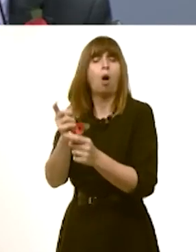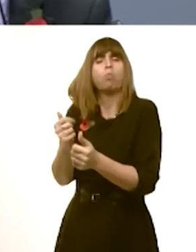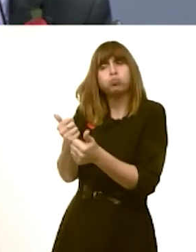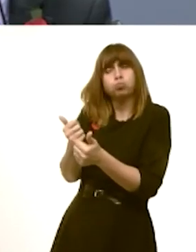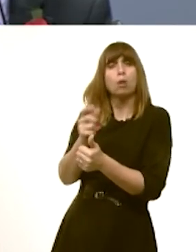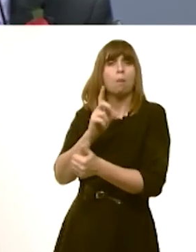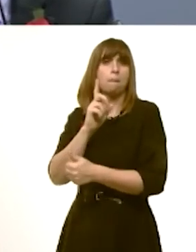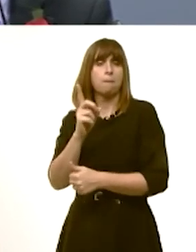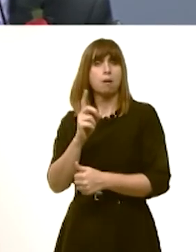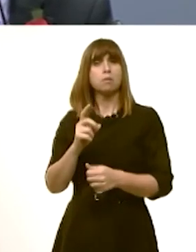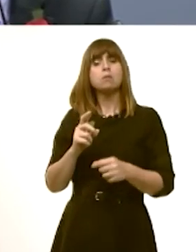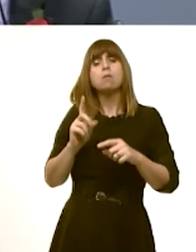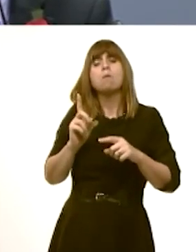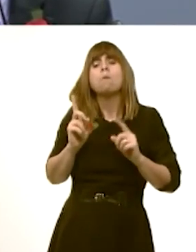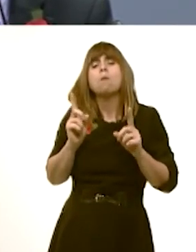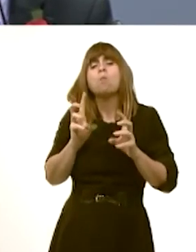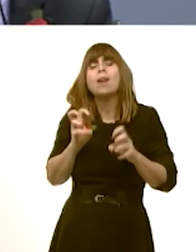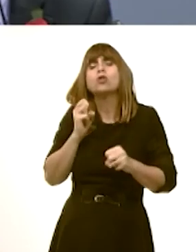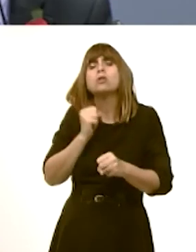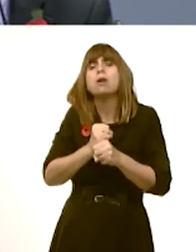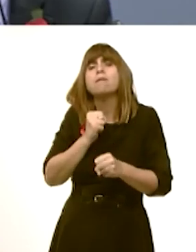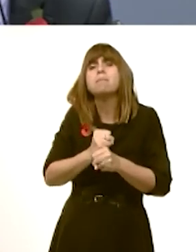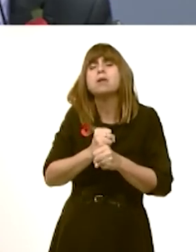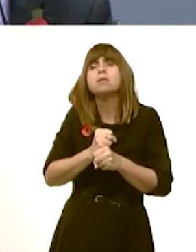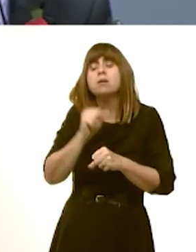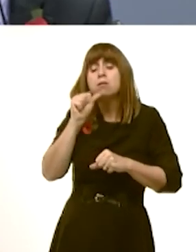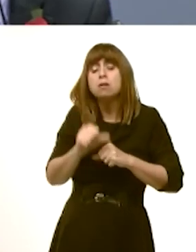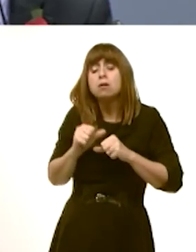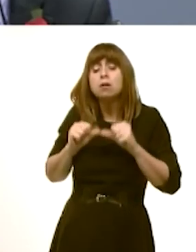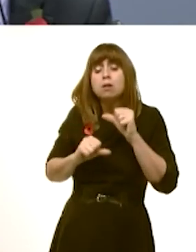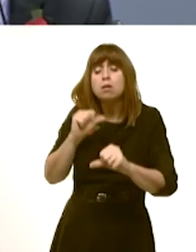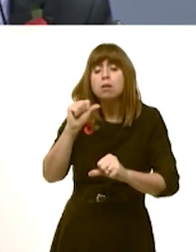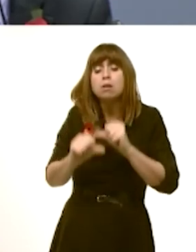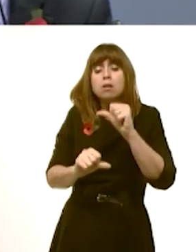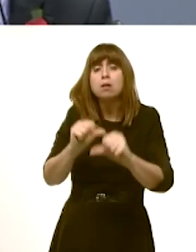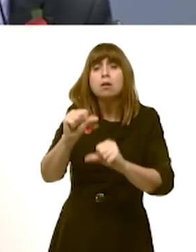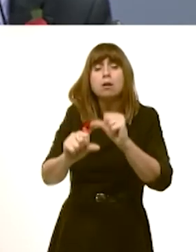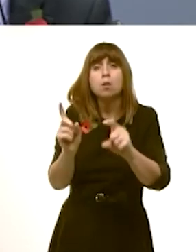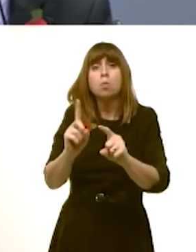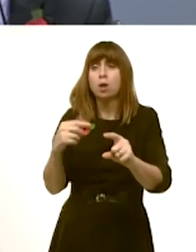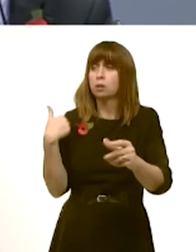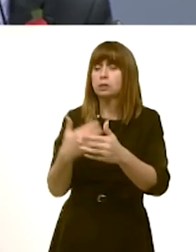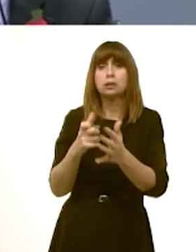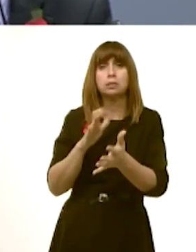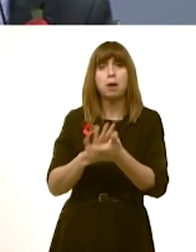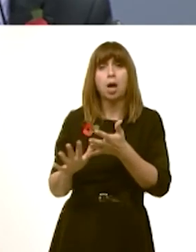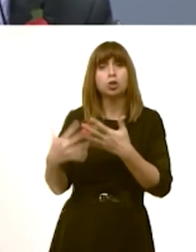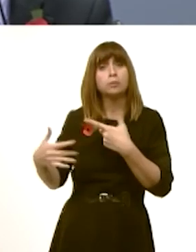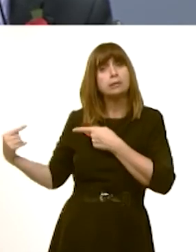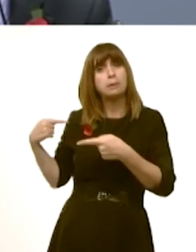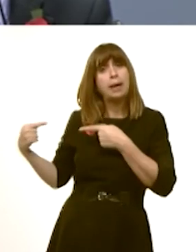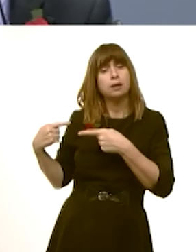y mae Llywodraeth Cymru wediíu cymryd ers y ddadl ym mis Mawrth eleni i gryfhau arferion